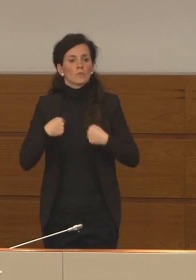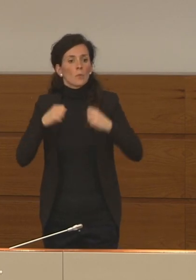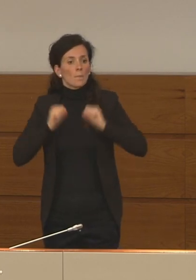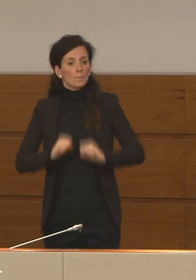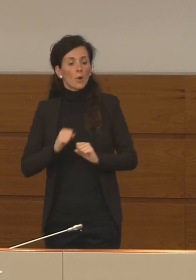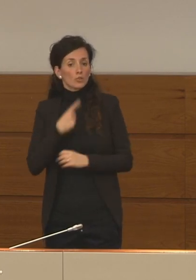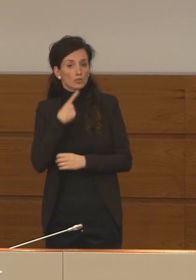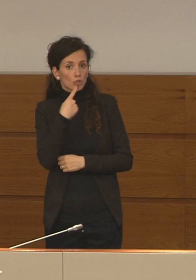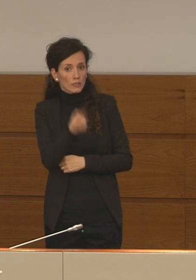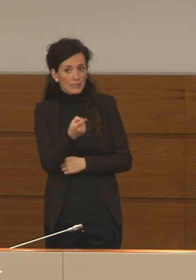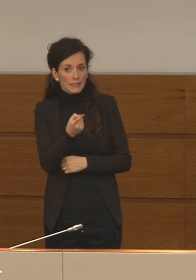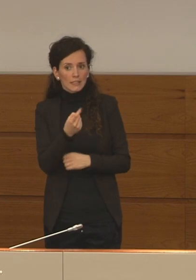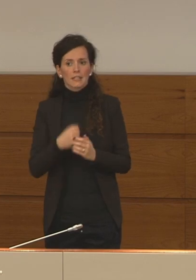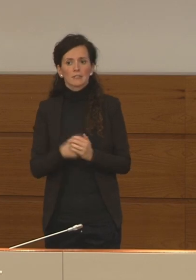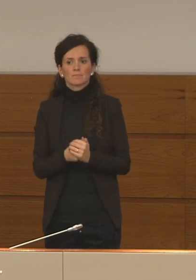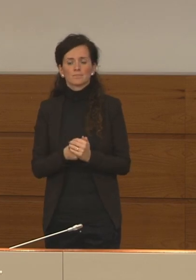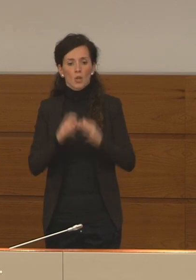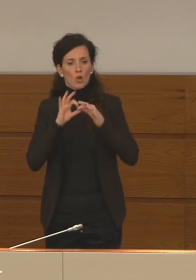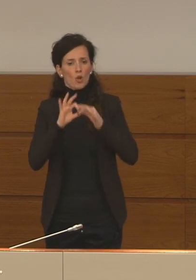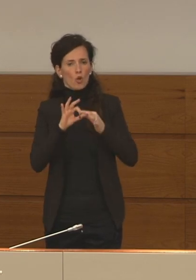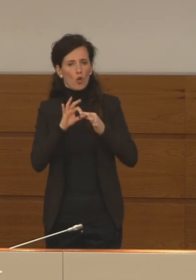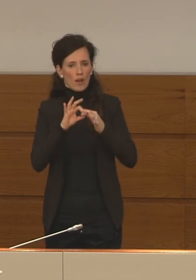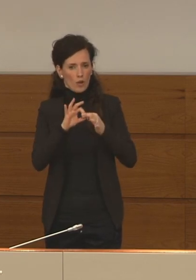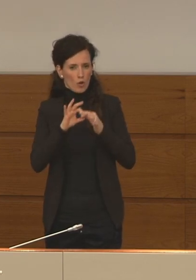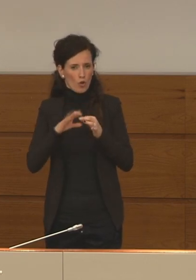è che i colleghi delle terapie intensive lombarde